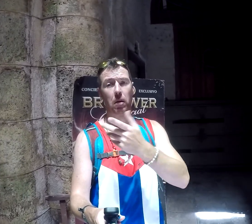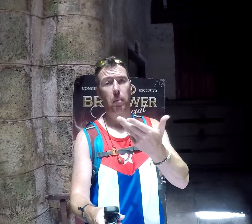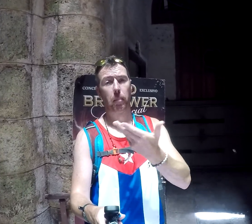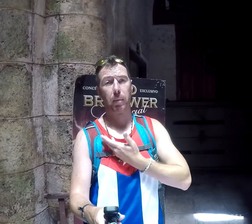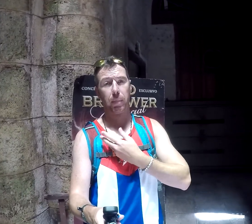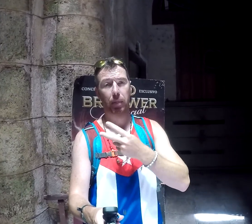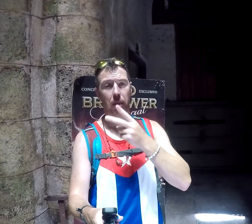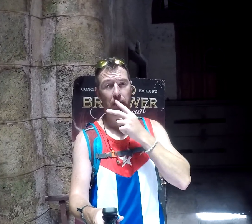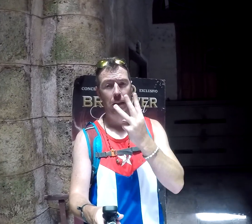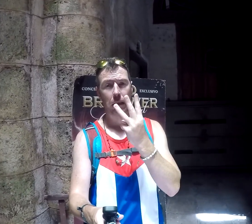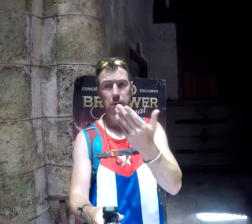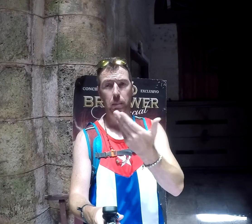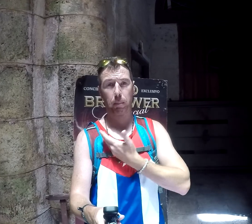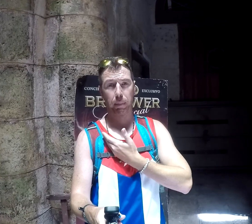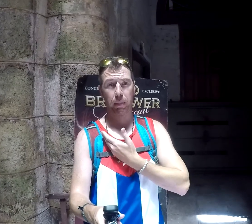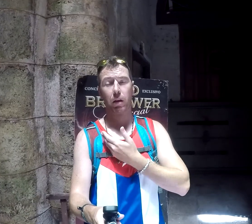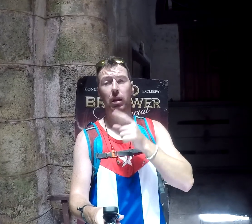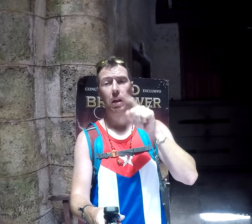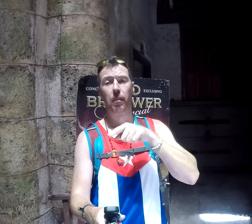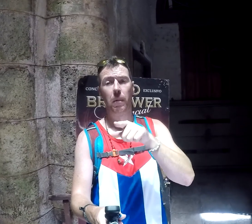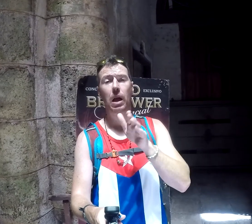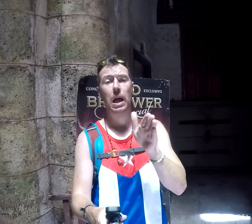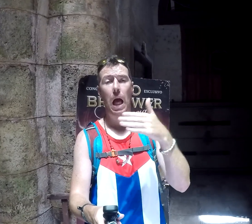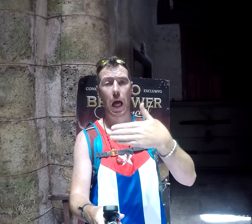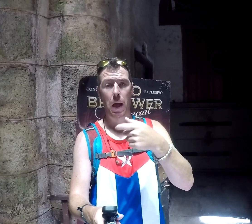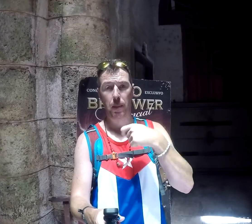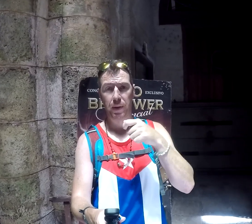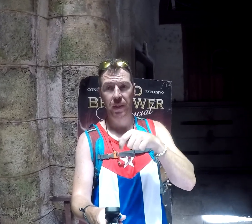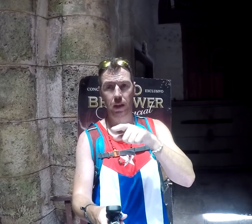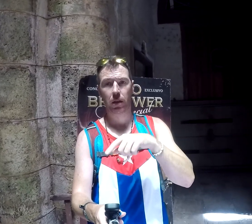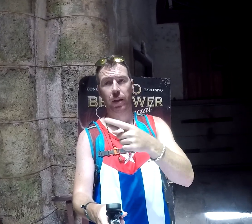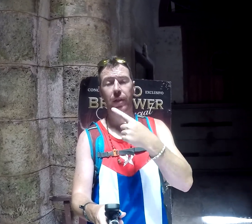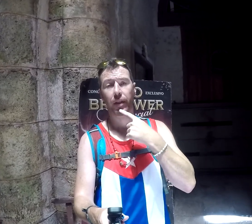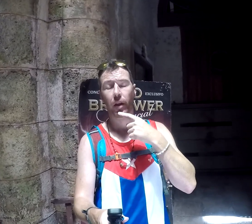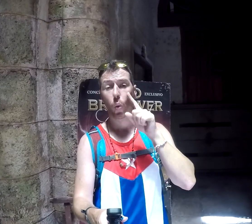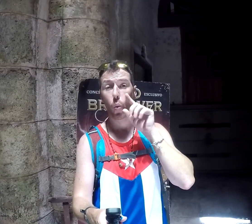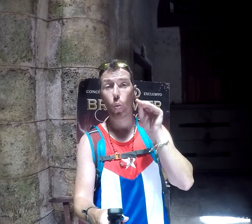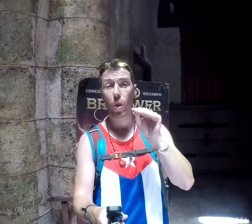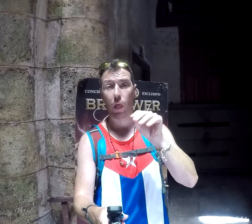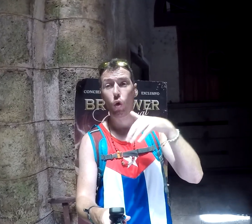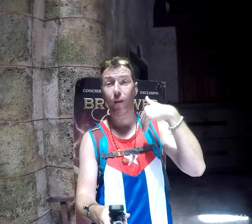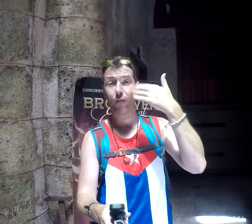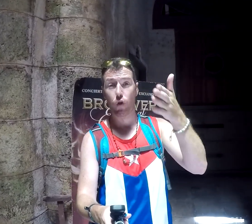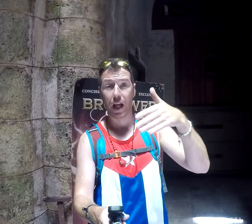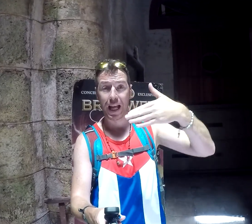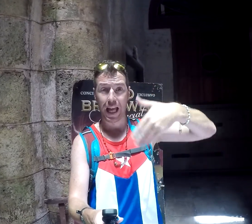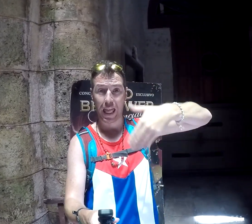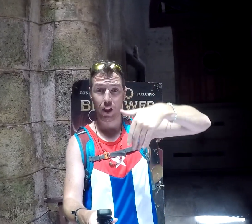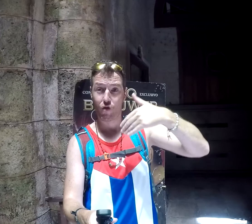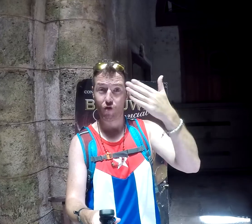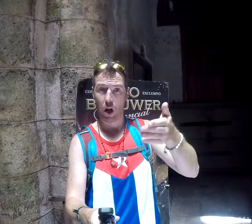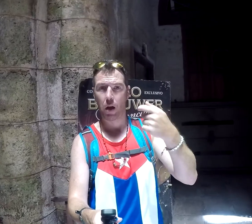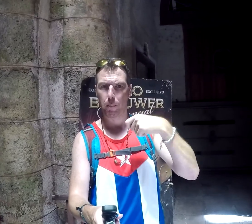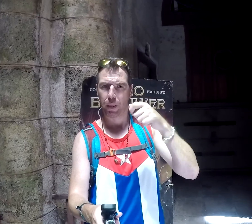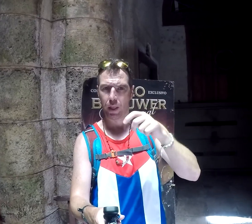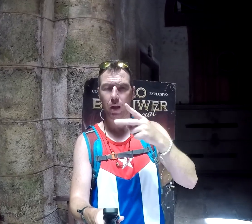El vigilante me regaló 3 puros y tiene una cajita para vender, me ha dicho que hay que tener cuidado...